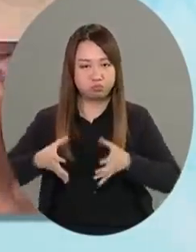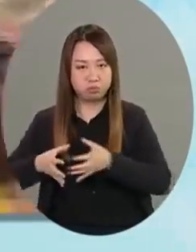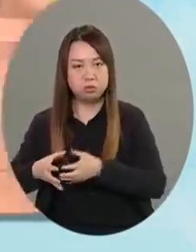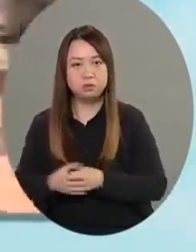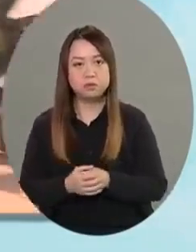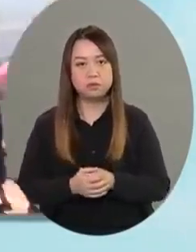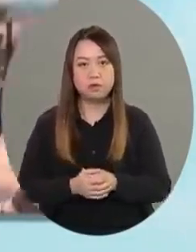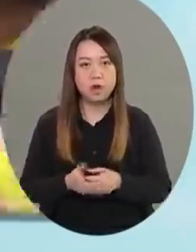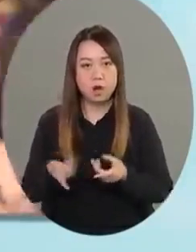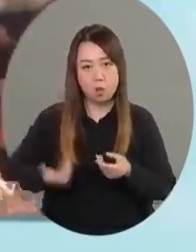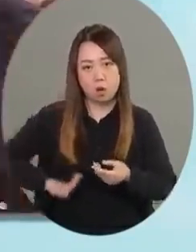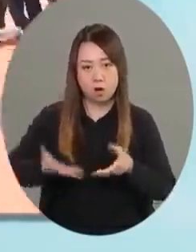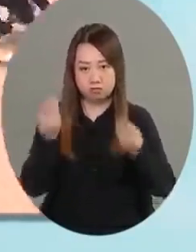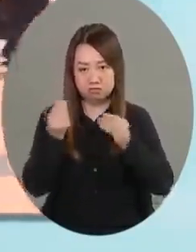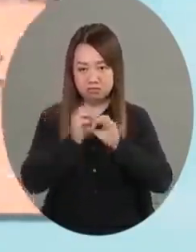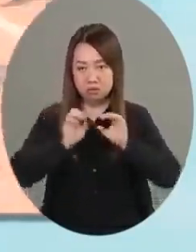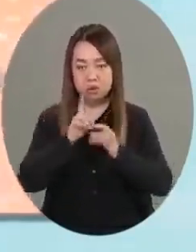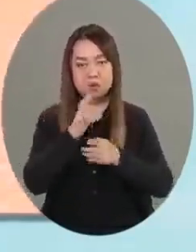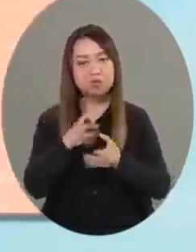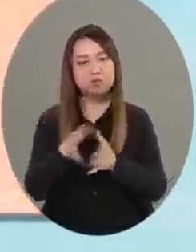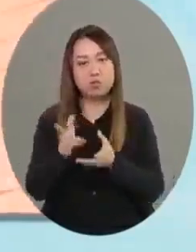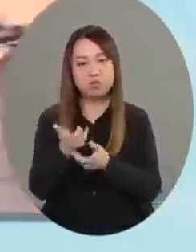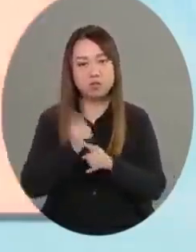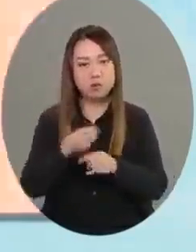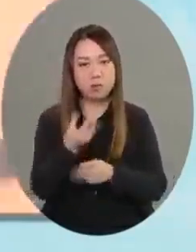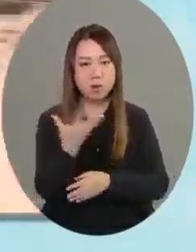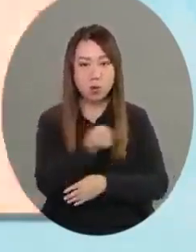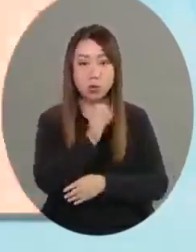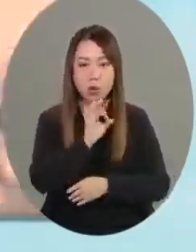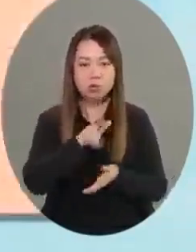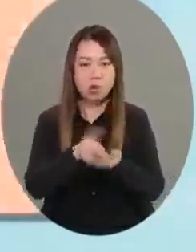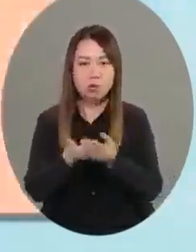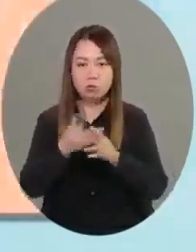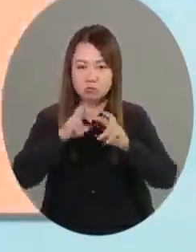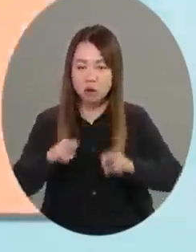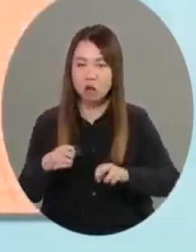专家小组说监警会欠缺权力及独立调查调查能力